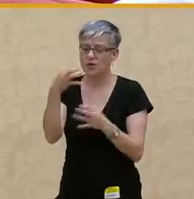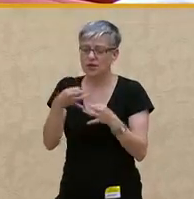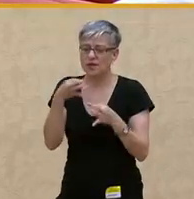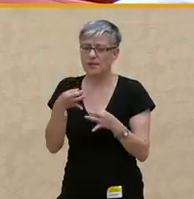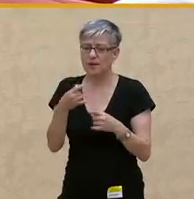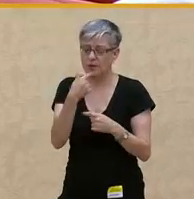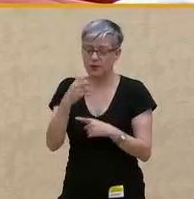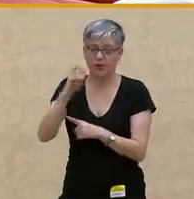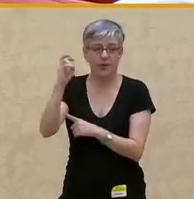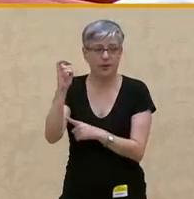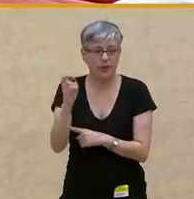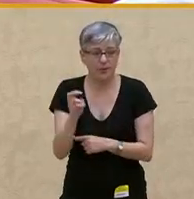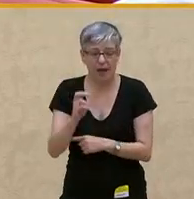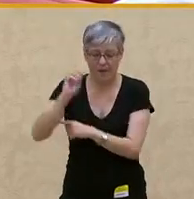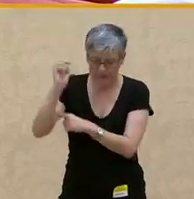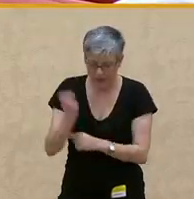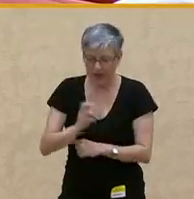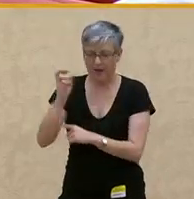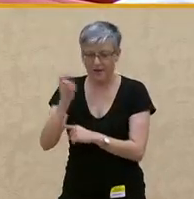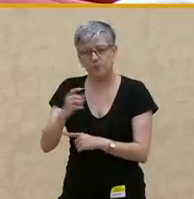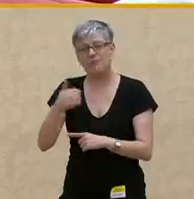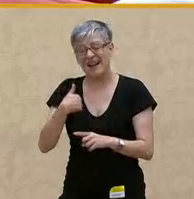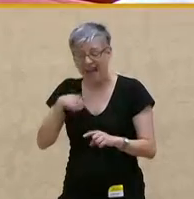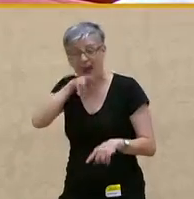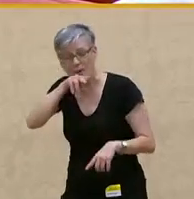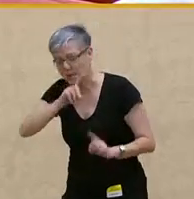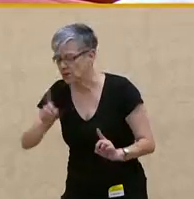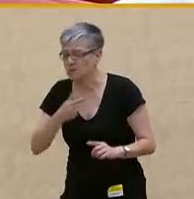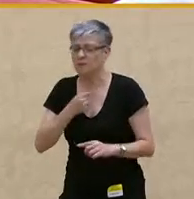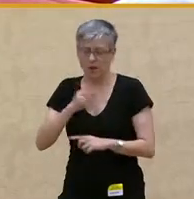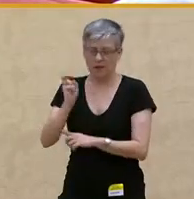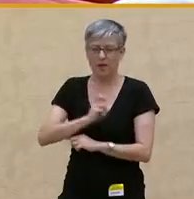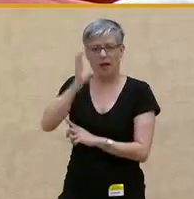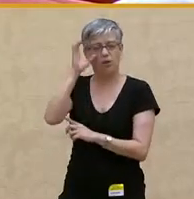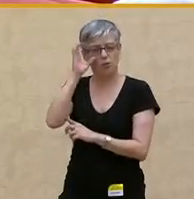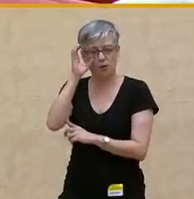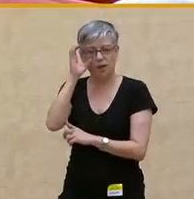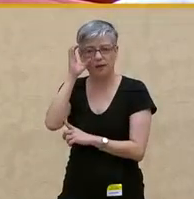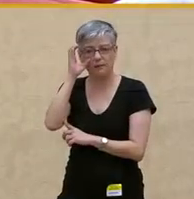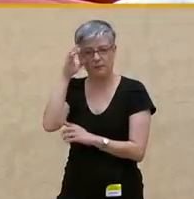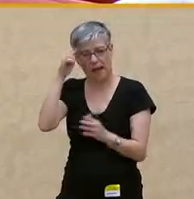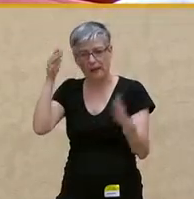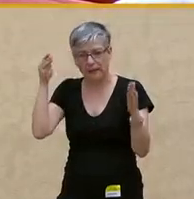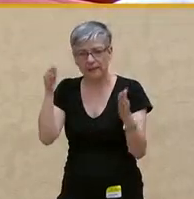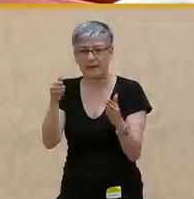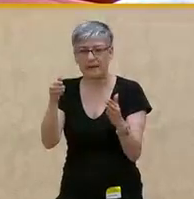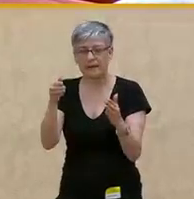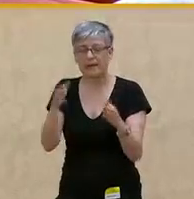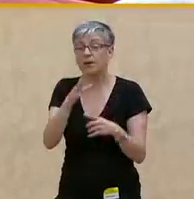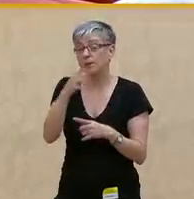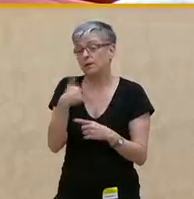más a venir aquí a hablar y a escuchar y atender. ¿Por qué? Porque es la única forma de saber el día